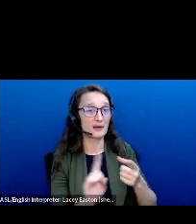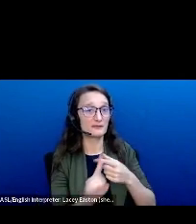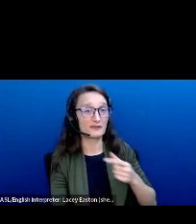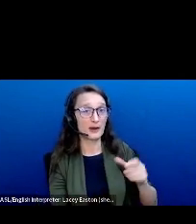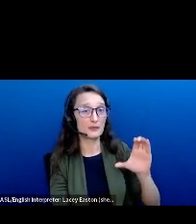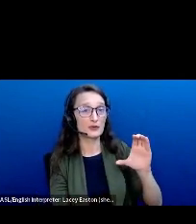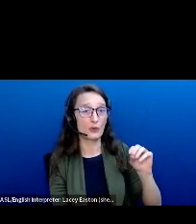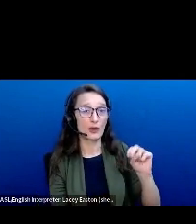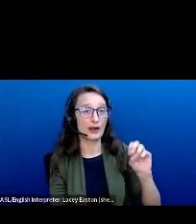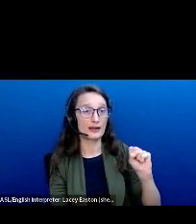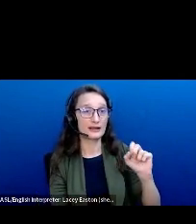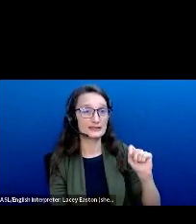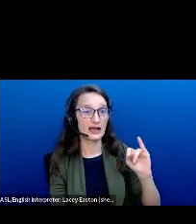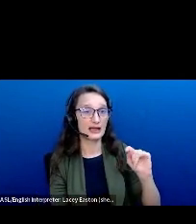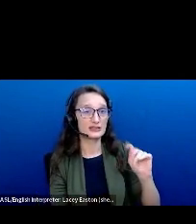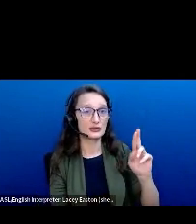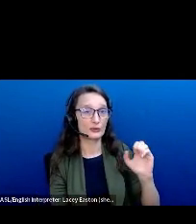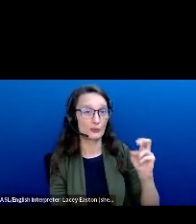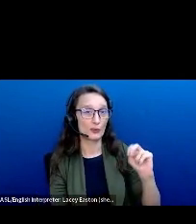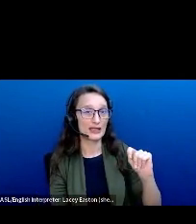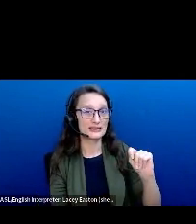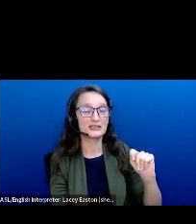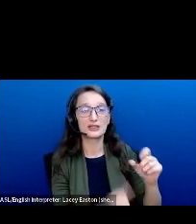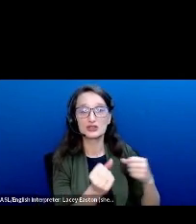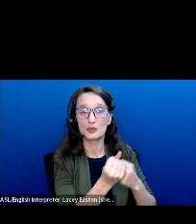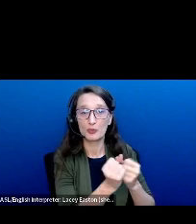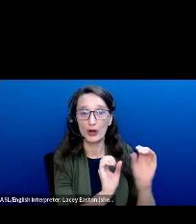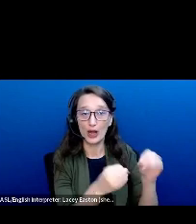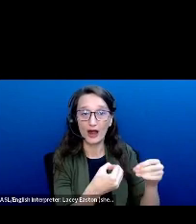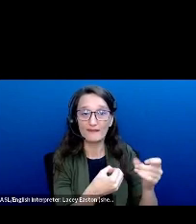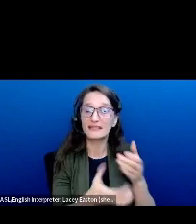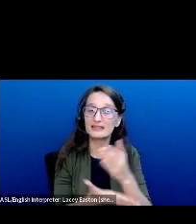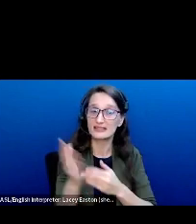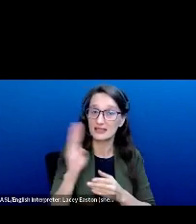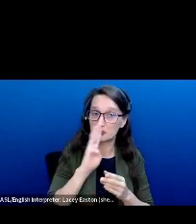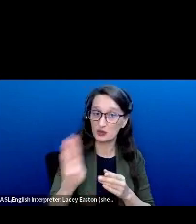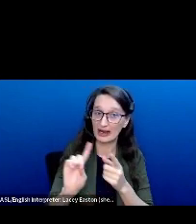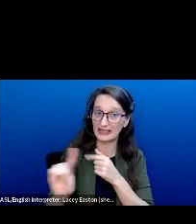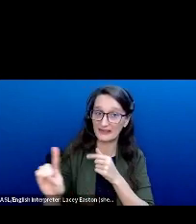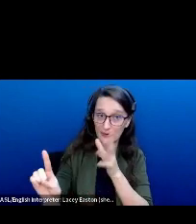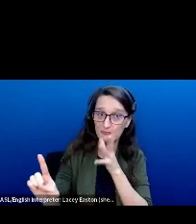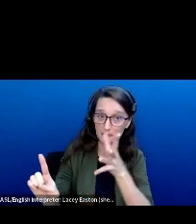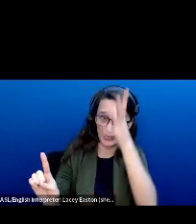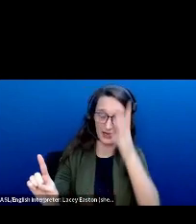oficina de servicios de apoyo al constituyente. Algunas provienen directamente de los padres y otras provienen de nuestros socios LEA o